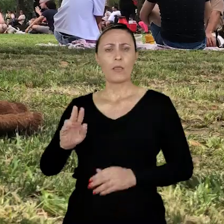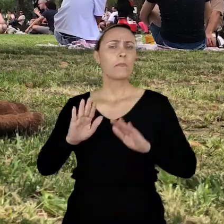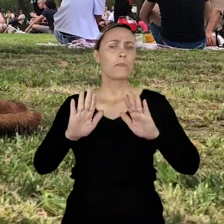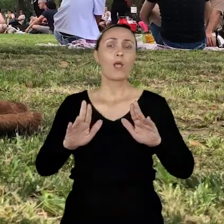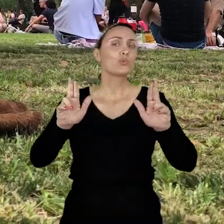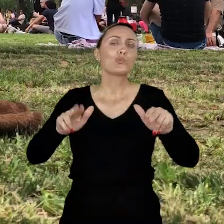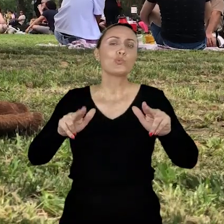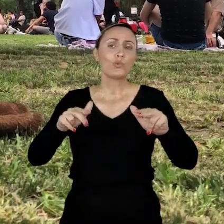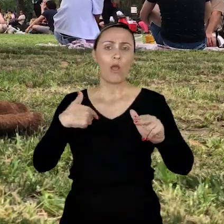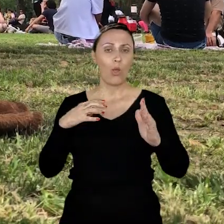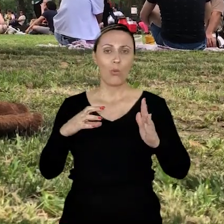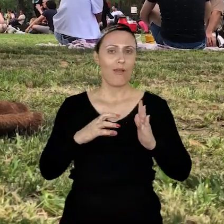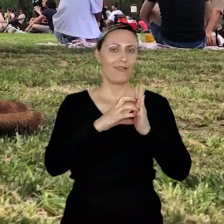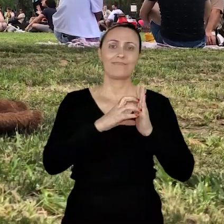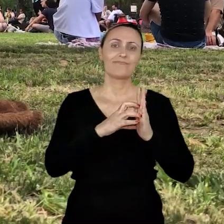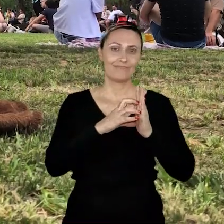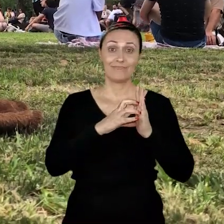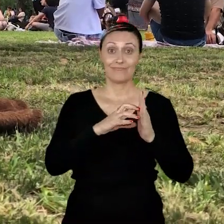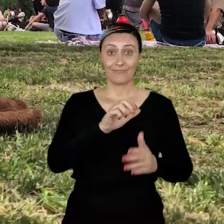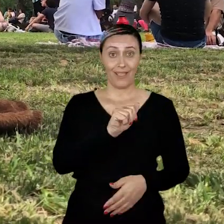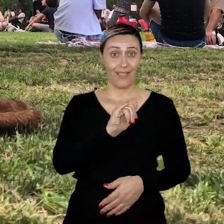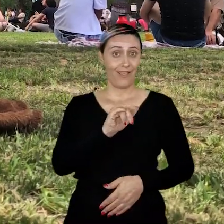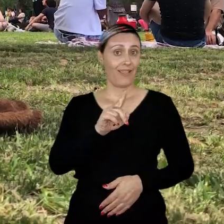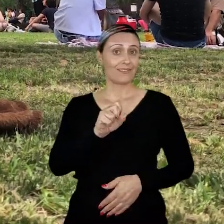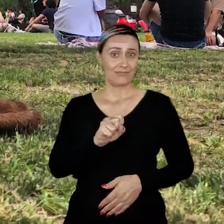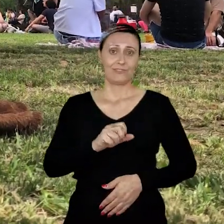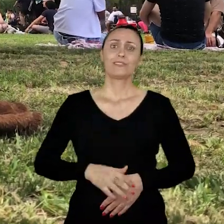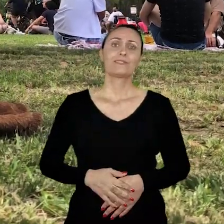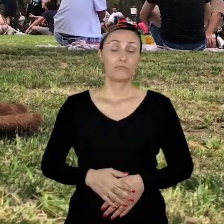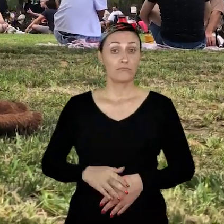São coisas diferentes. HIV é um vírus controlável